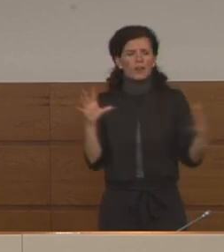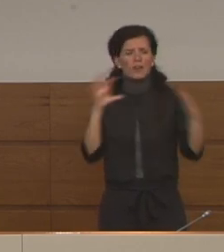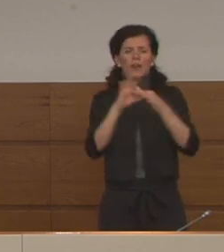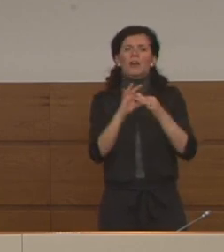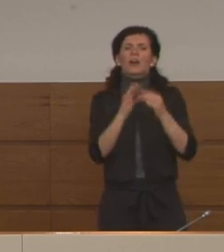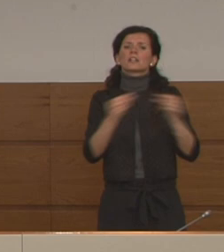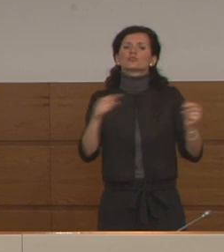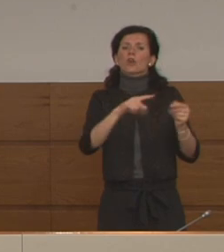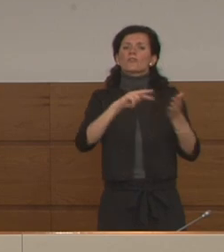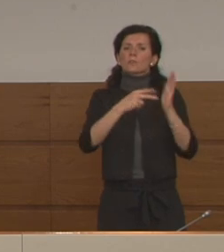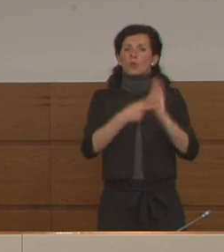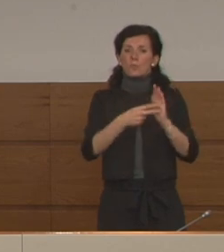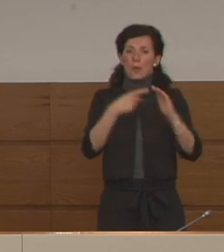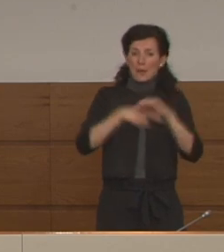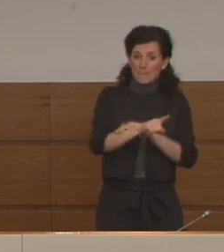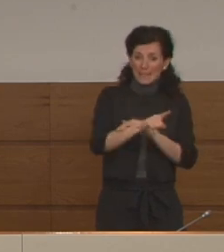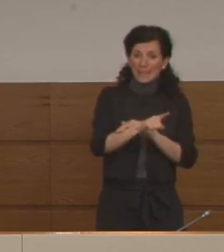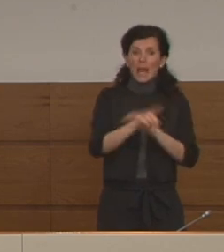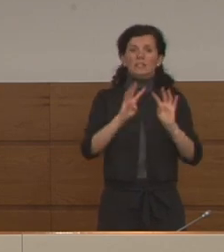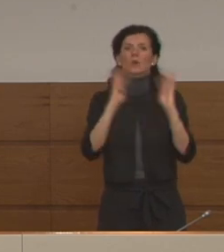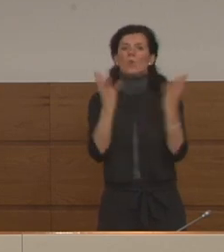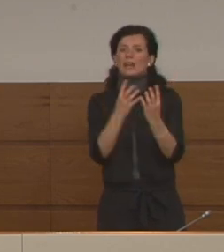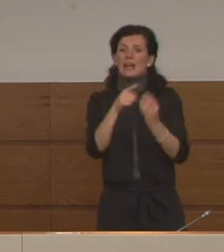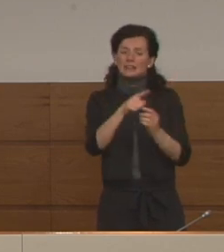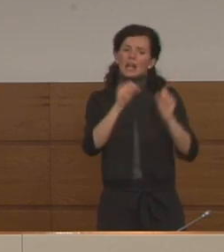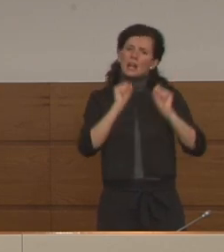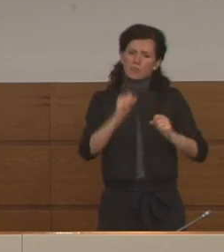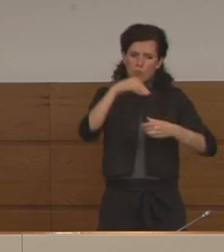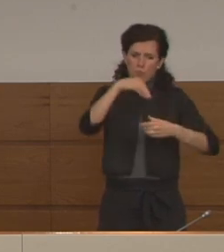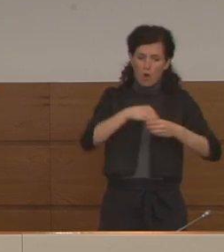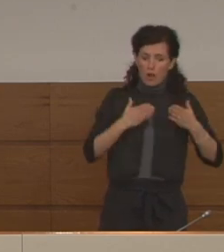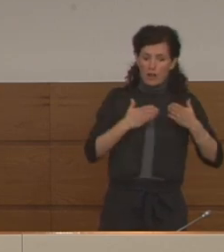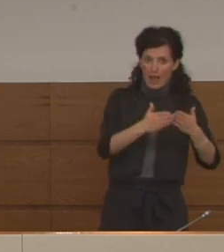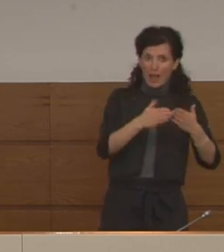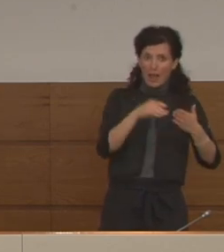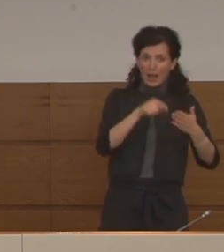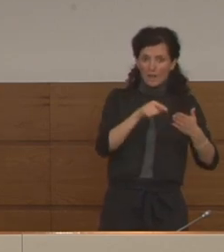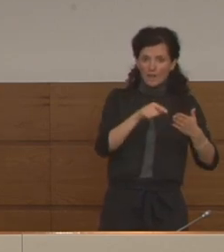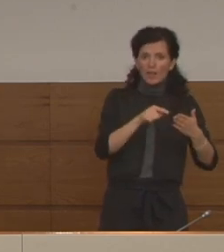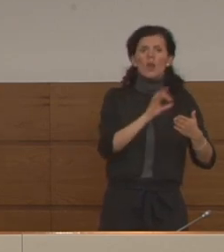possibilità di fare le quarantene sulle navi che per trovare dei luoghi,